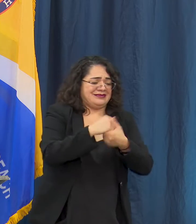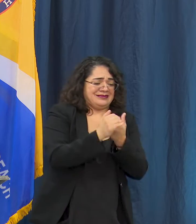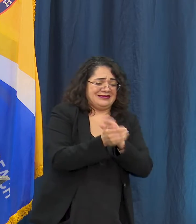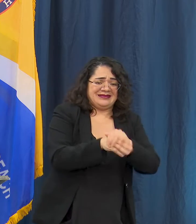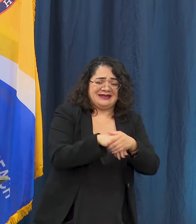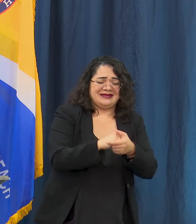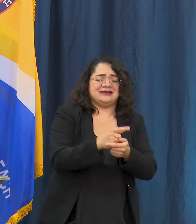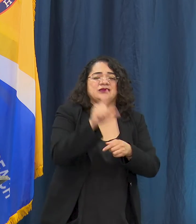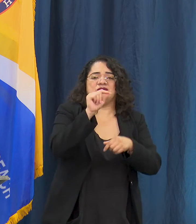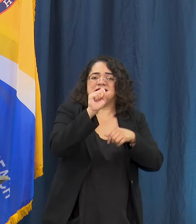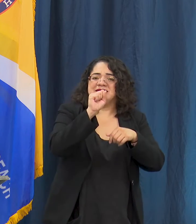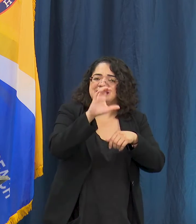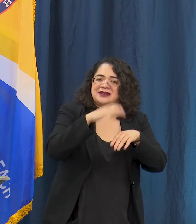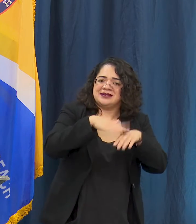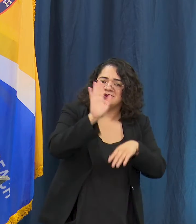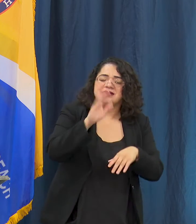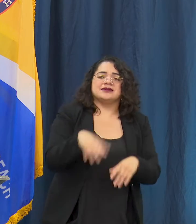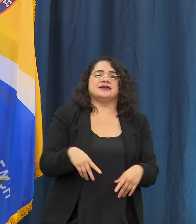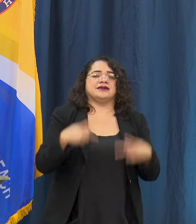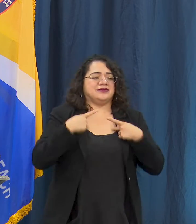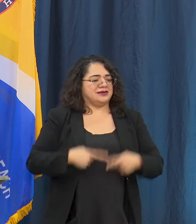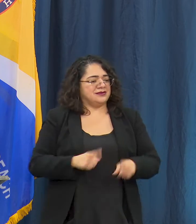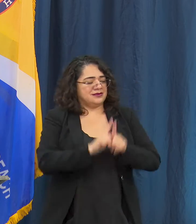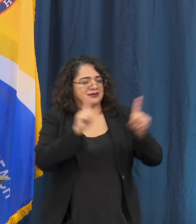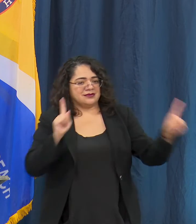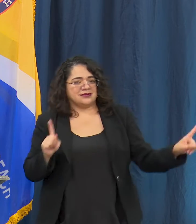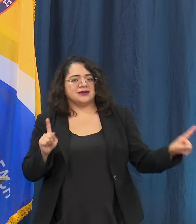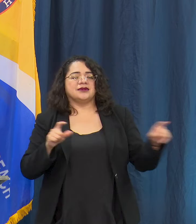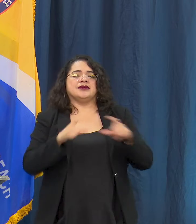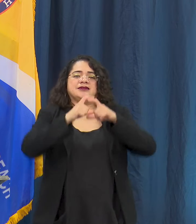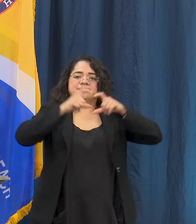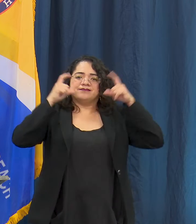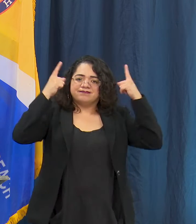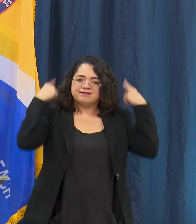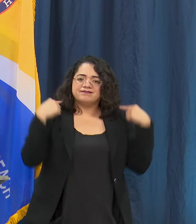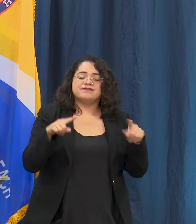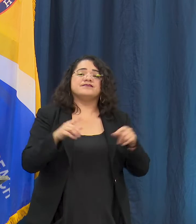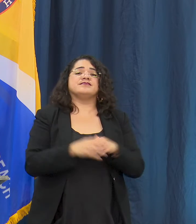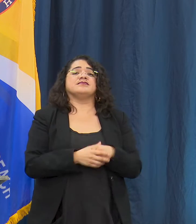demente a algo nuevo también en el departamento de salud es debido a los